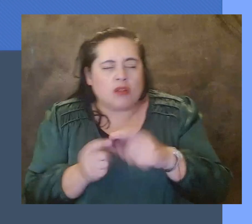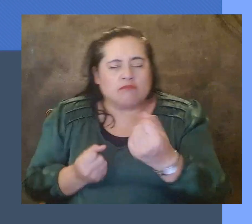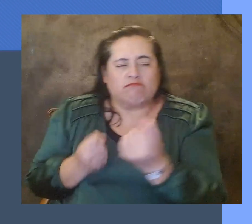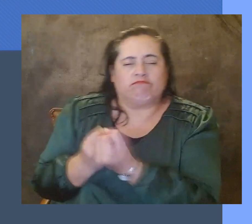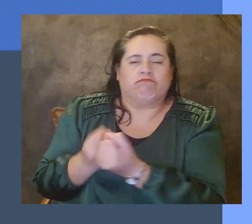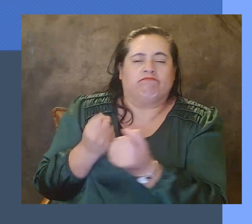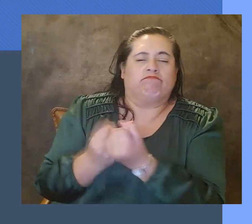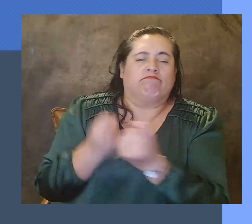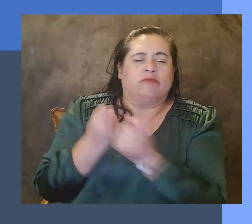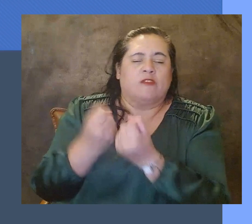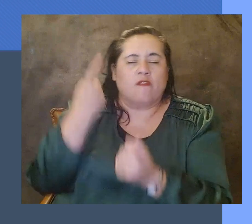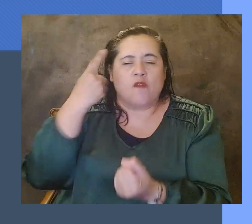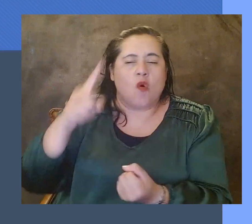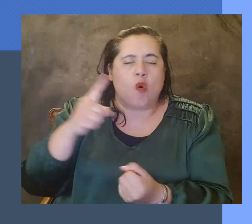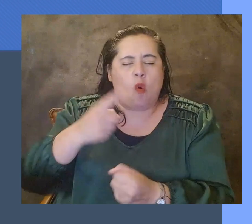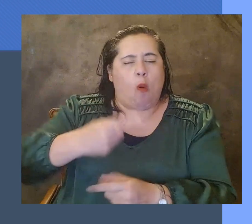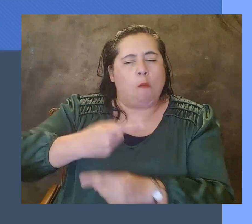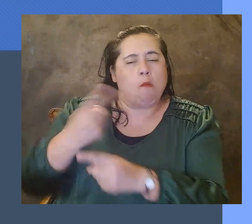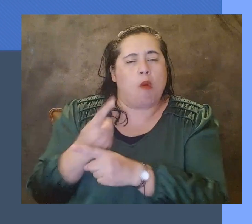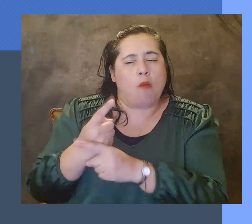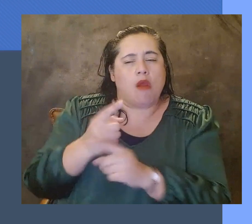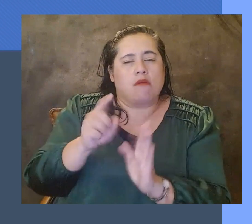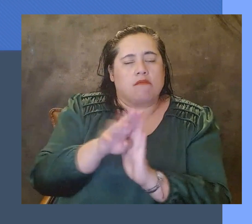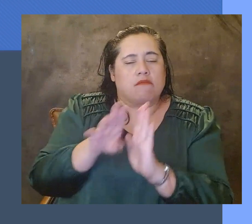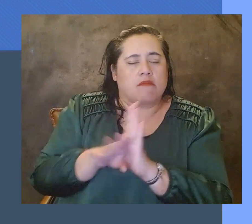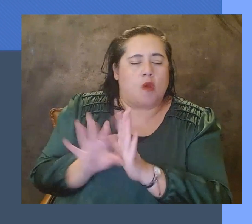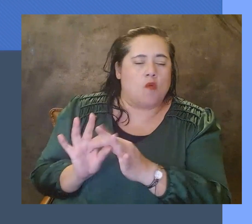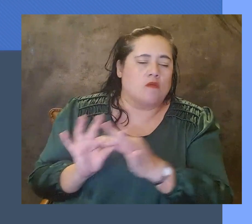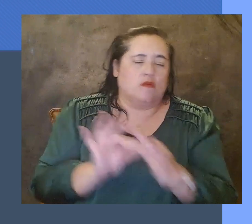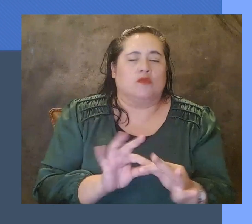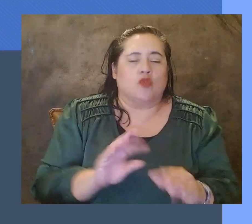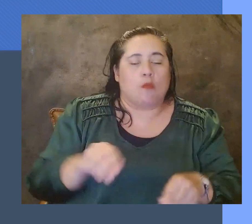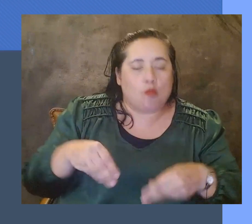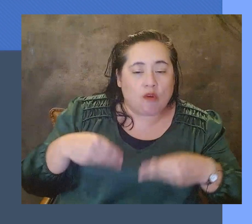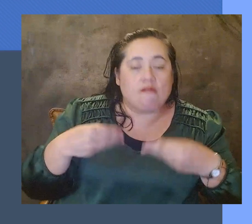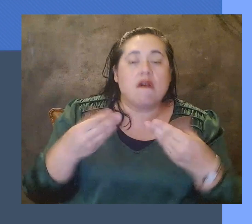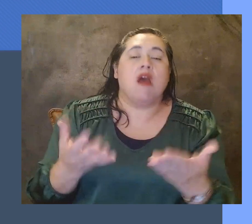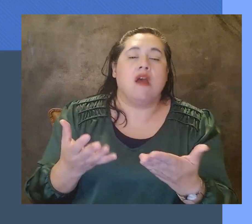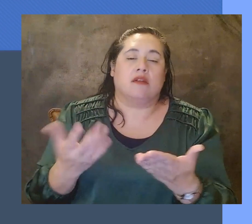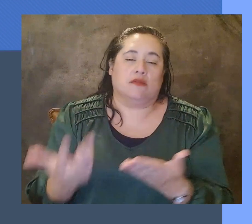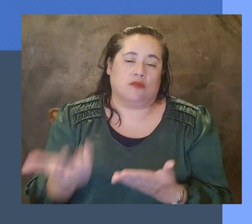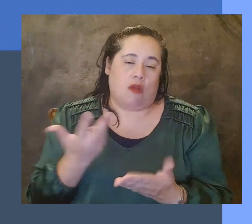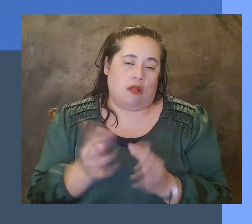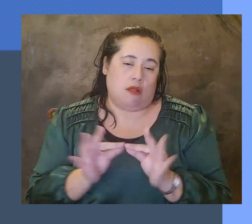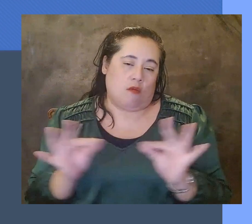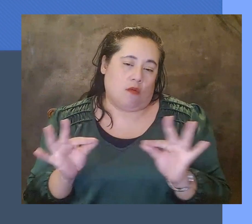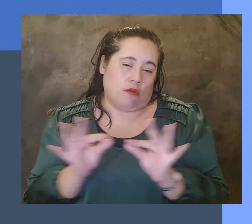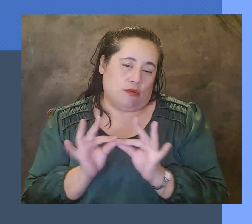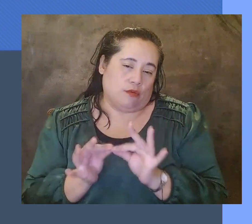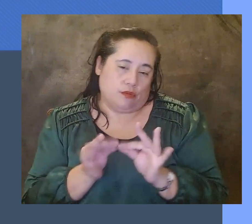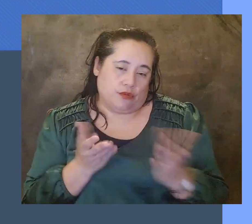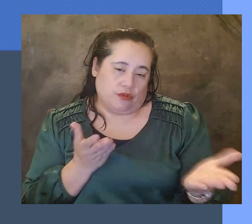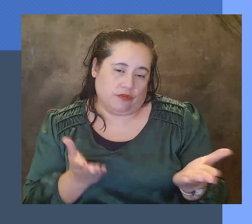abogar por políticas apropiadas con respecto a la ... provisión de interpretación trilingüe.